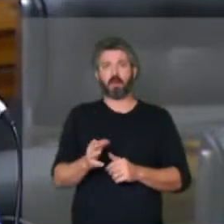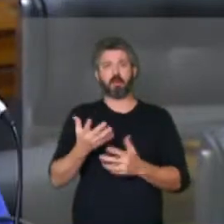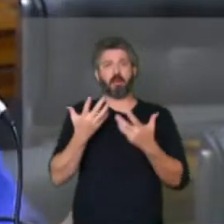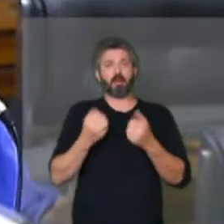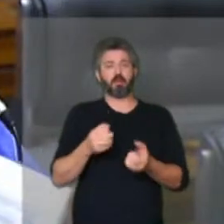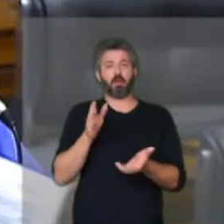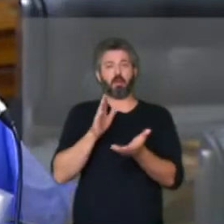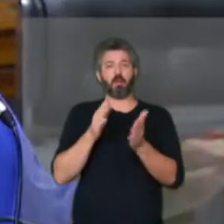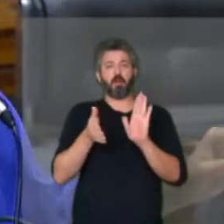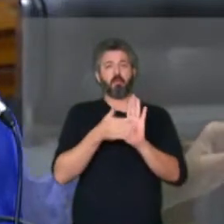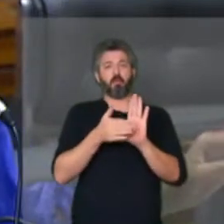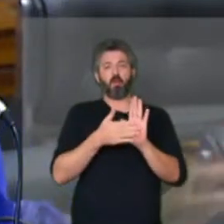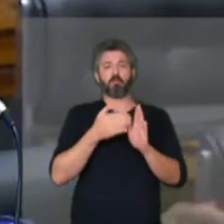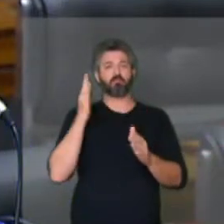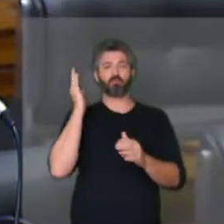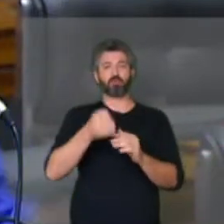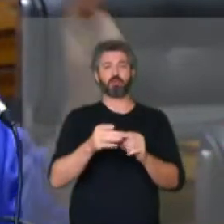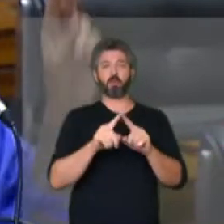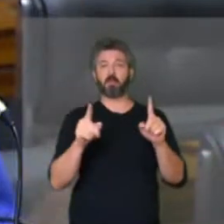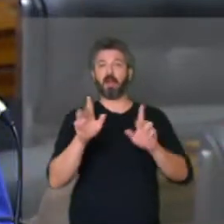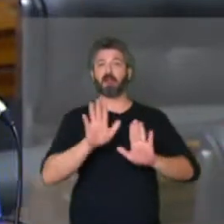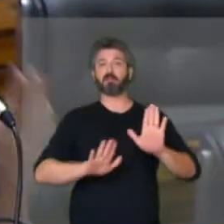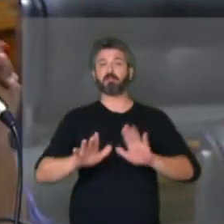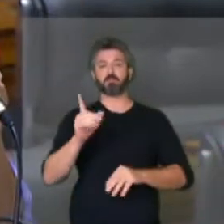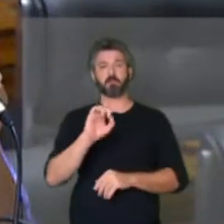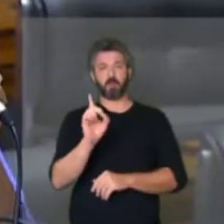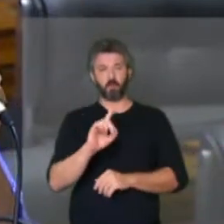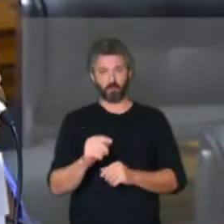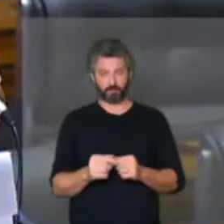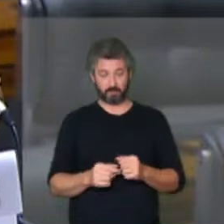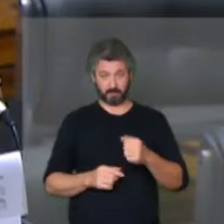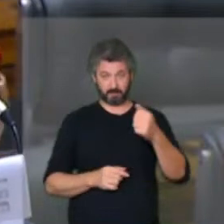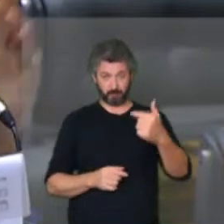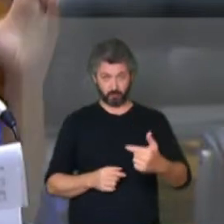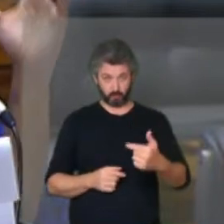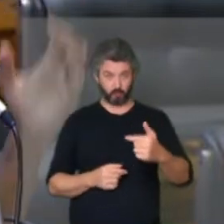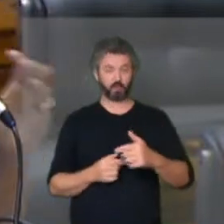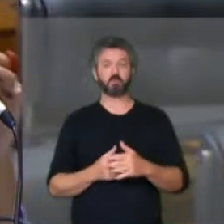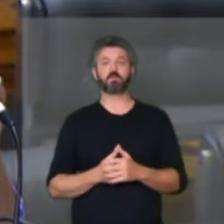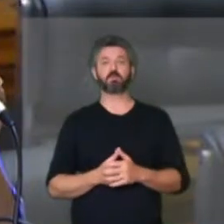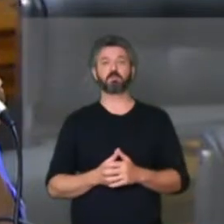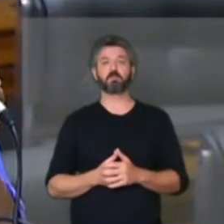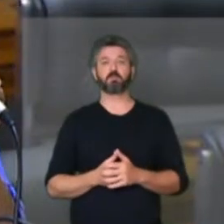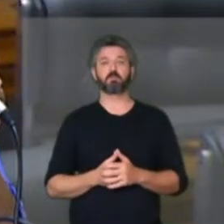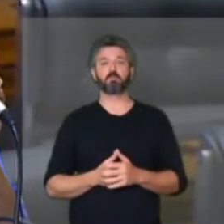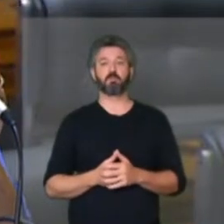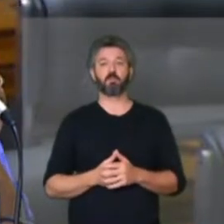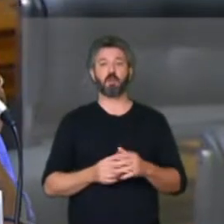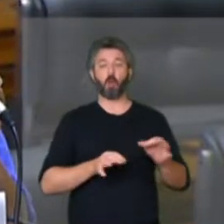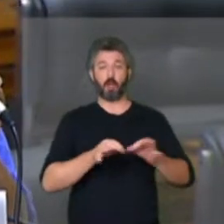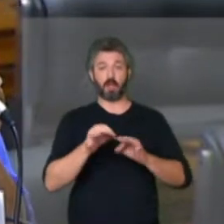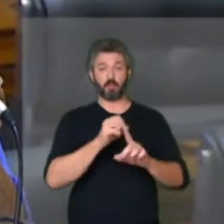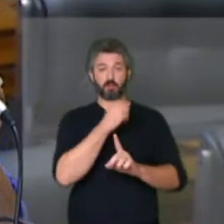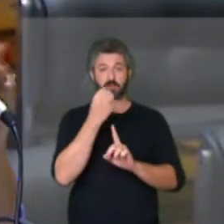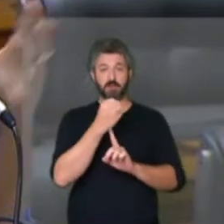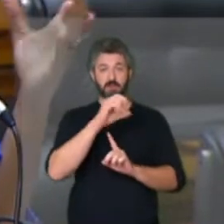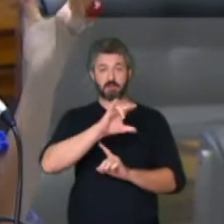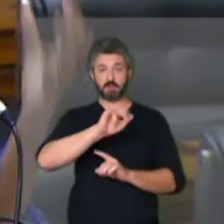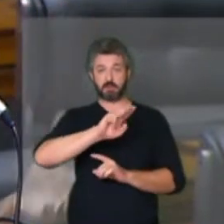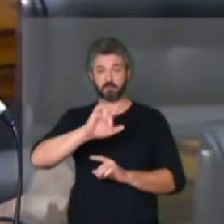FIZERAM COM RESSALVAS. NOS PARECE QUE O BRASIL ESTÁ ADERINDO SEM NENHUMA RESSALVA. SEGUNDO, ORGANIZAÇÕES DA